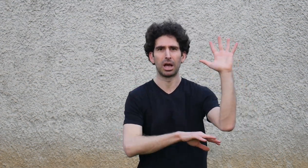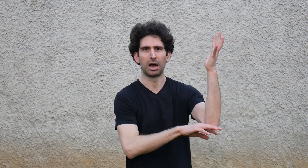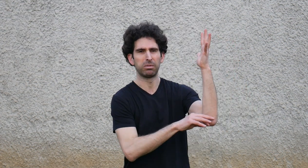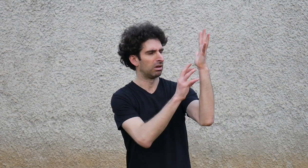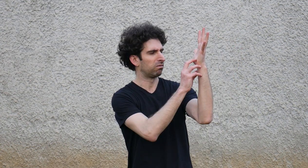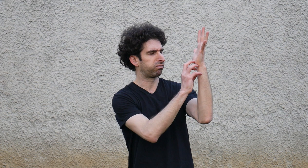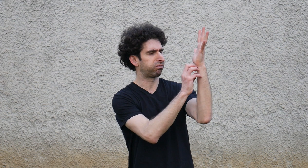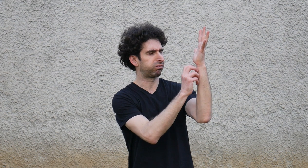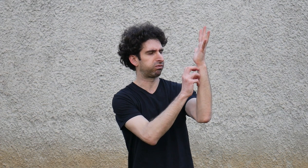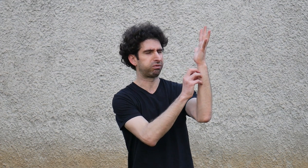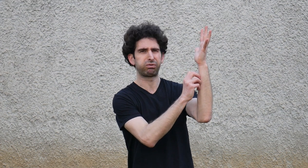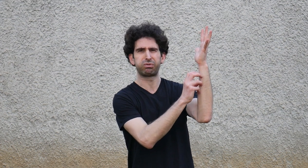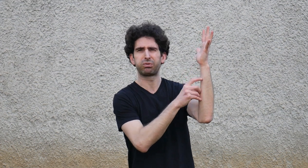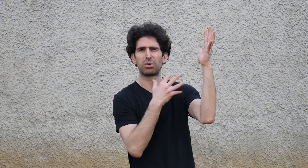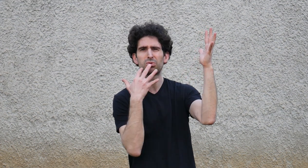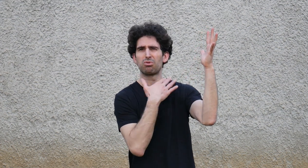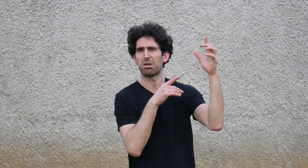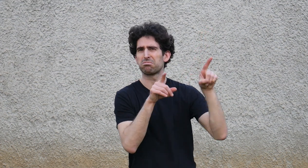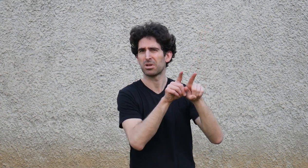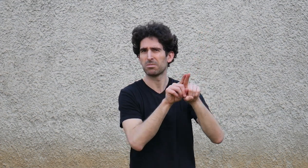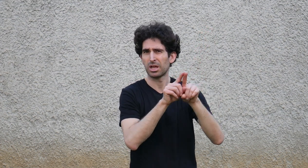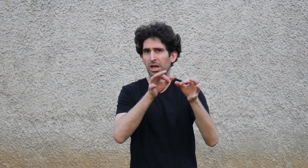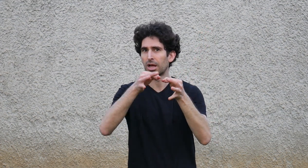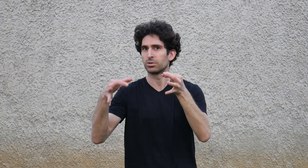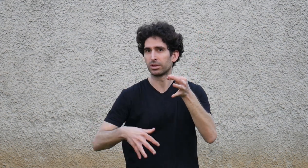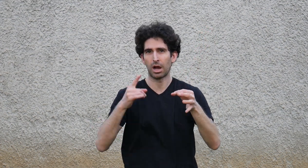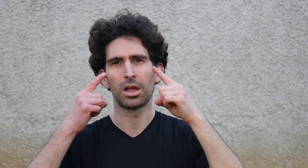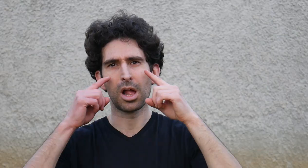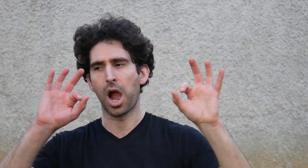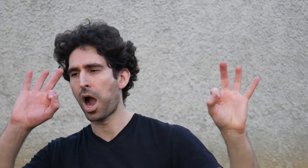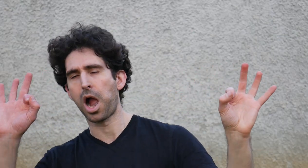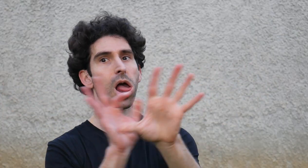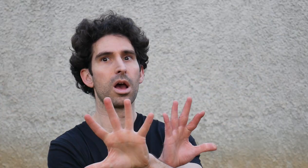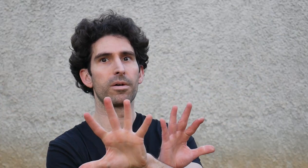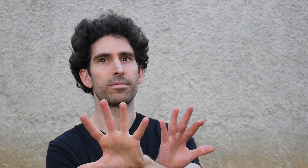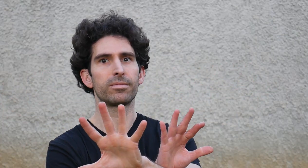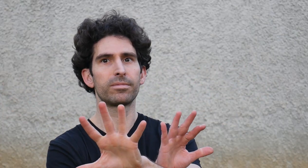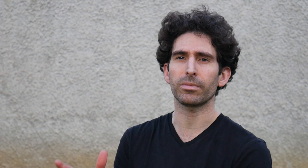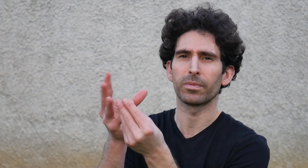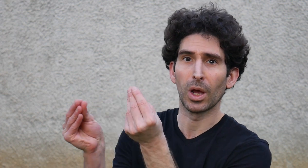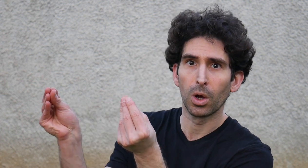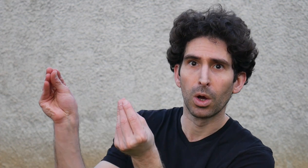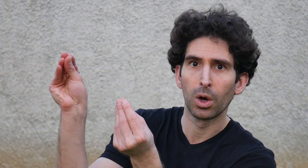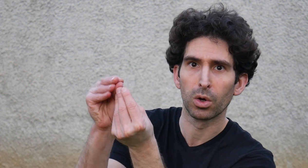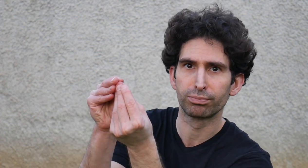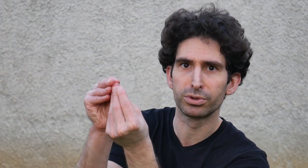un peu comme la mousse sur les arbres. Le paresseux est alors indétectable. En plus.